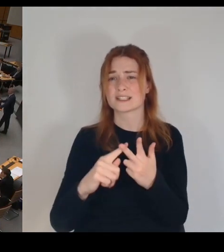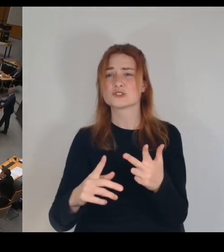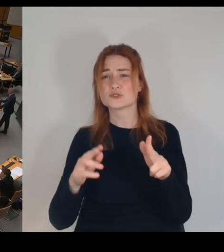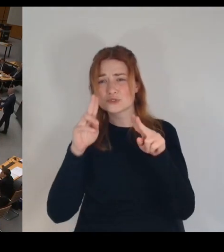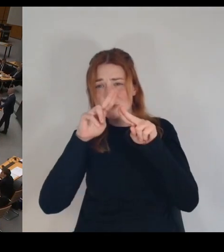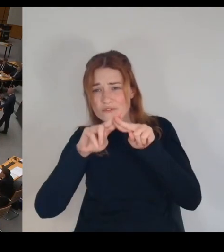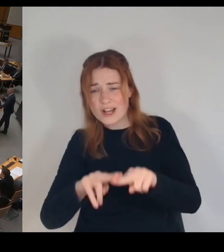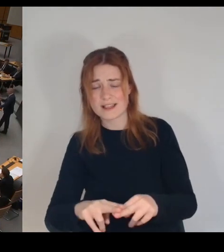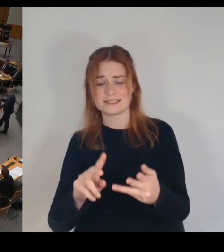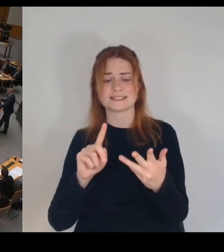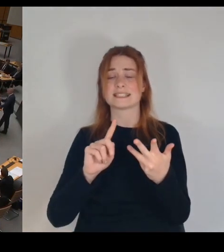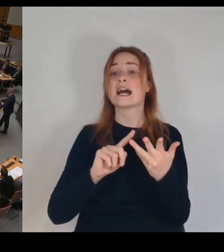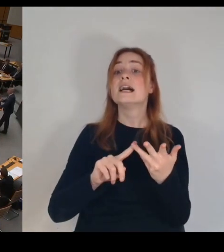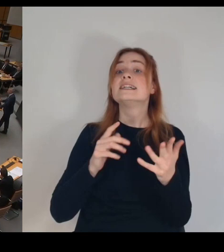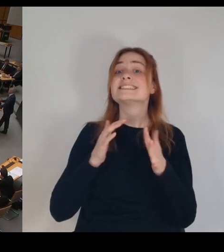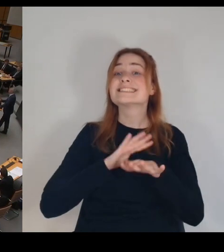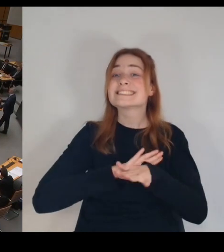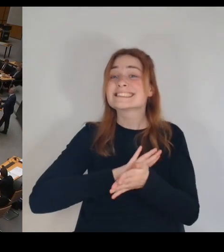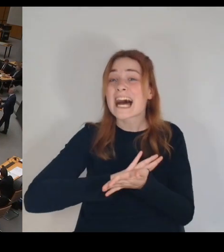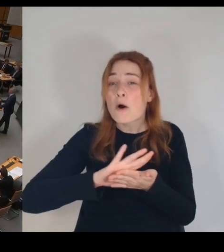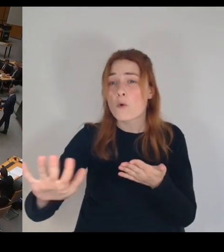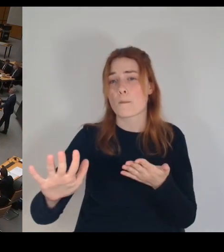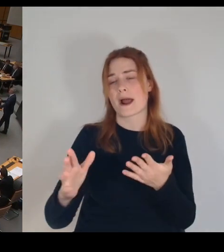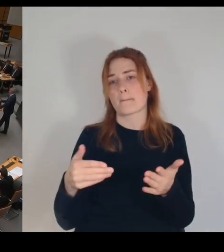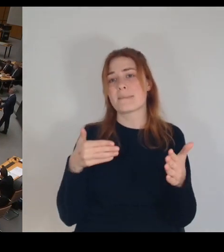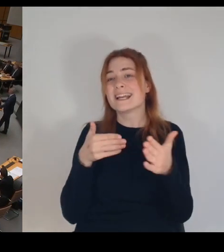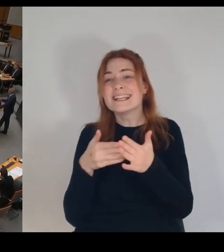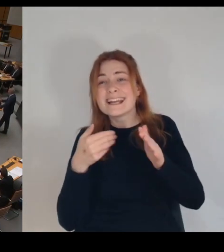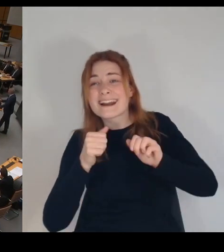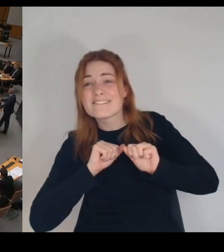Und natürlich gehört auch dazu, dass diejenigen